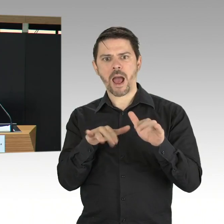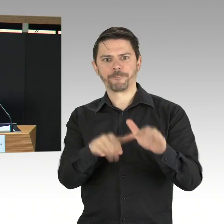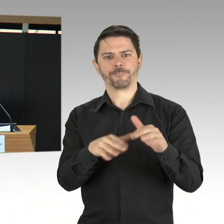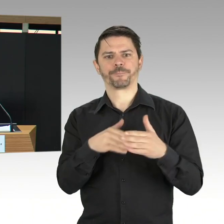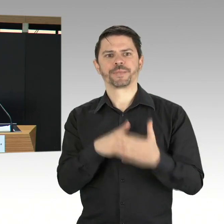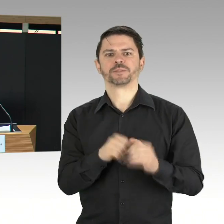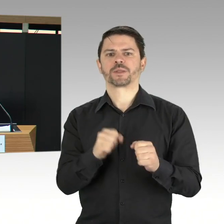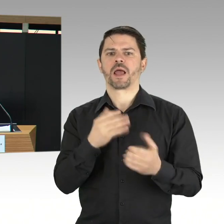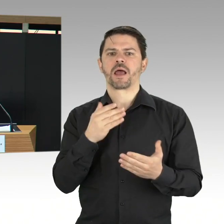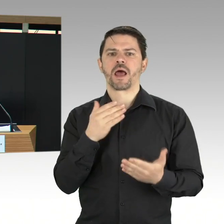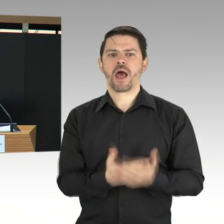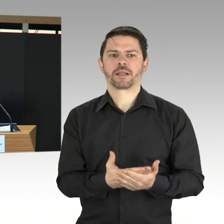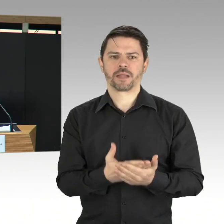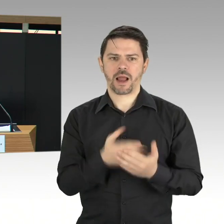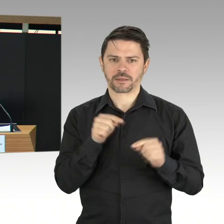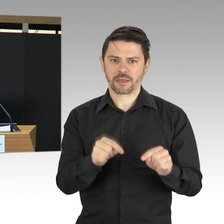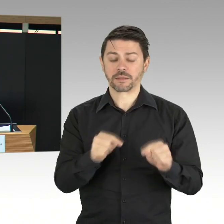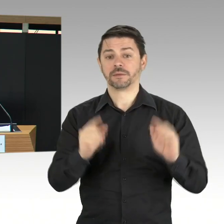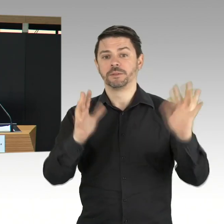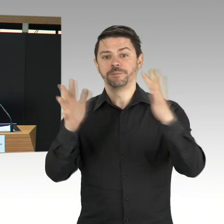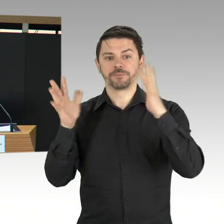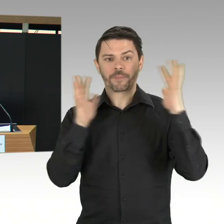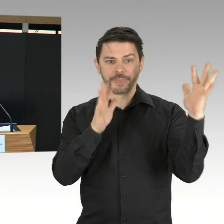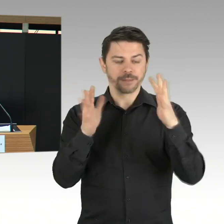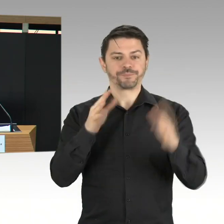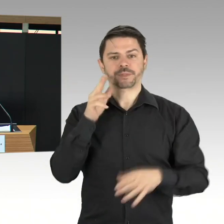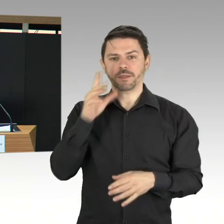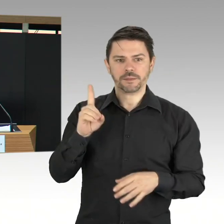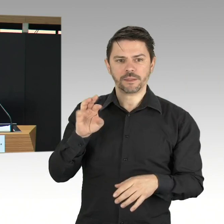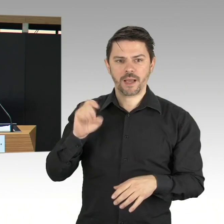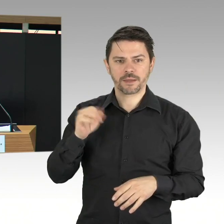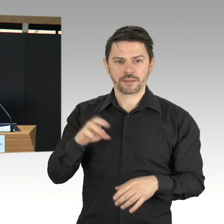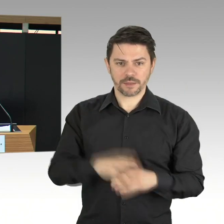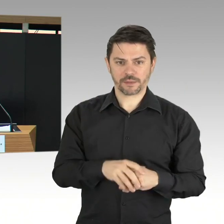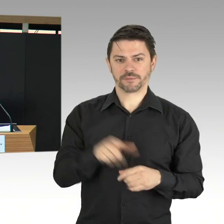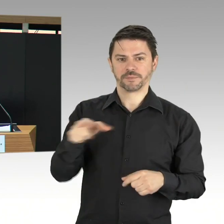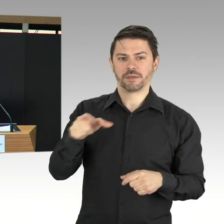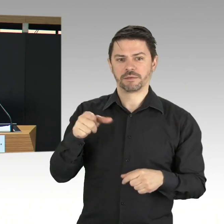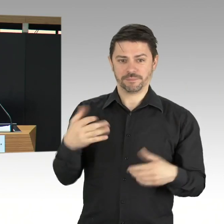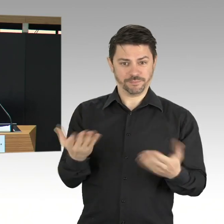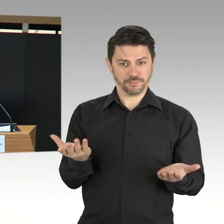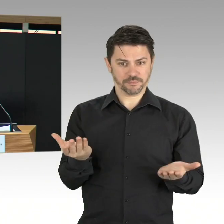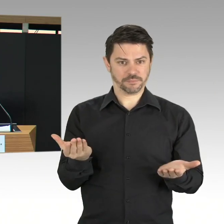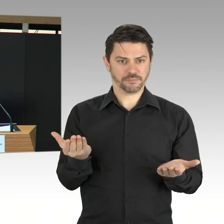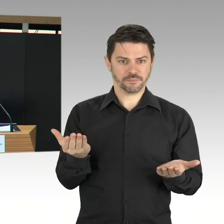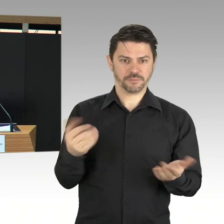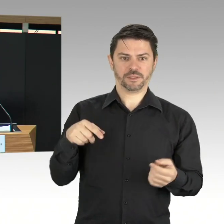was der Mietenstopp für die Mieterinnen und Mieter bedeutet. Sie verdummen bewusst die Mieterinnen und Mieter